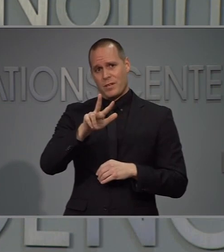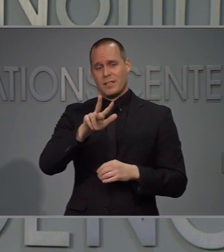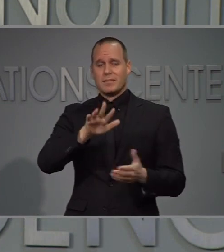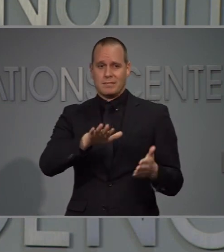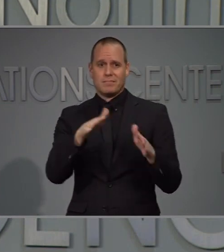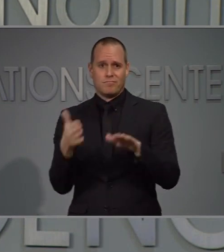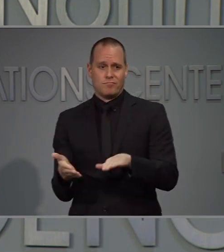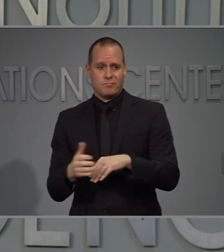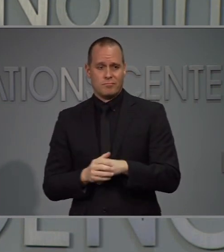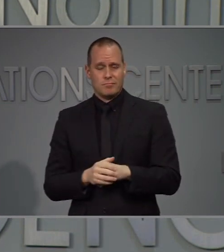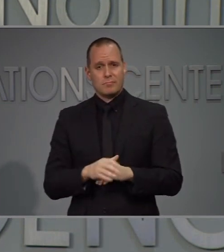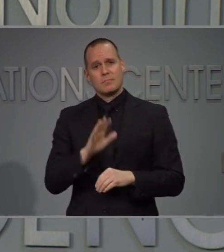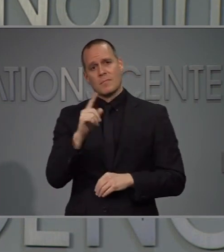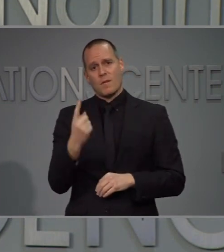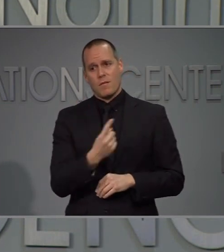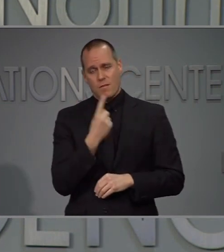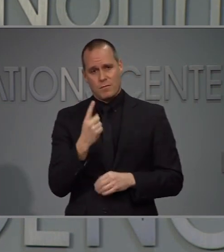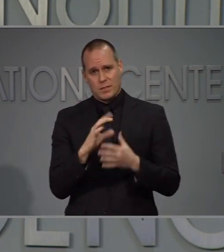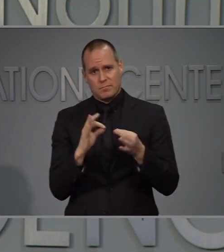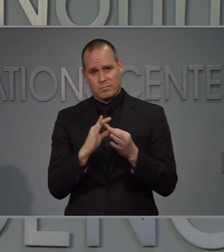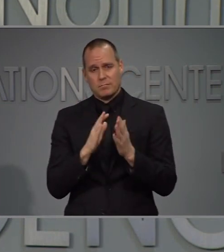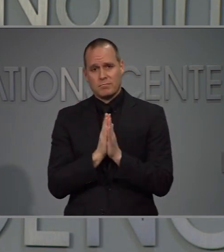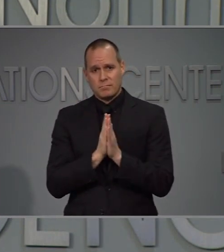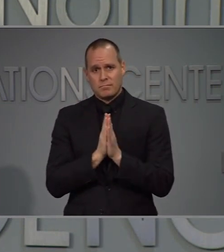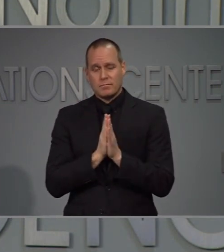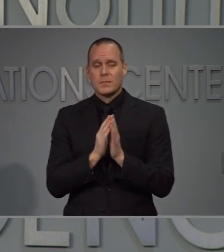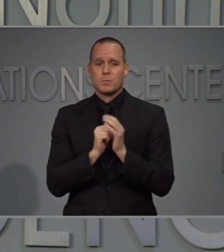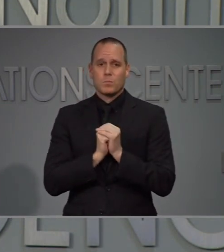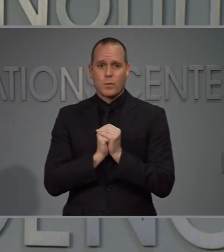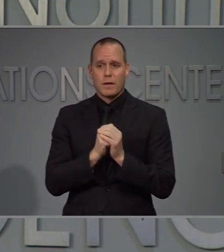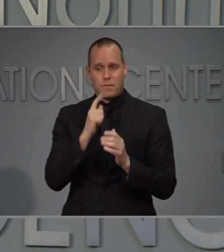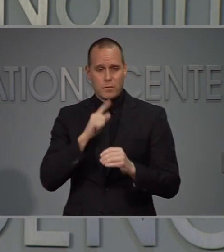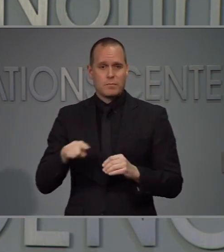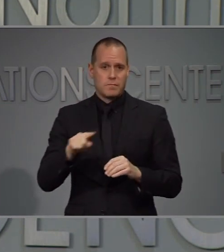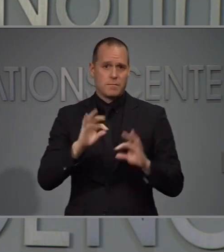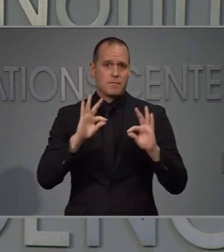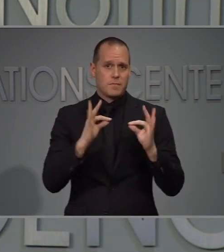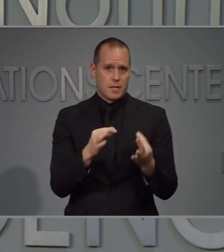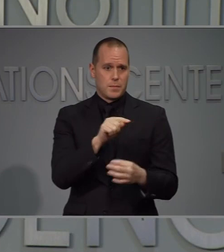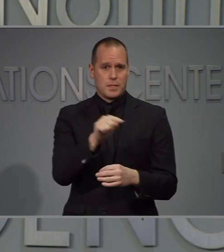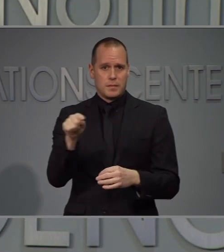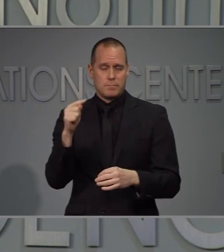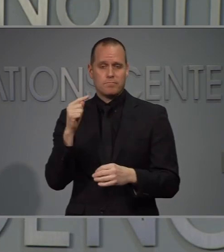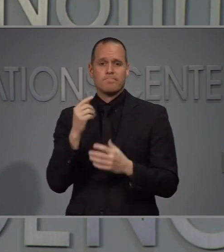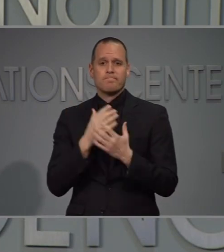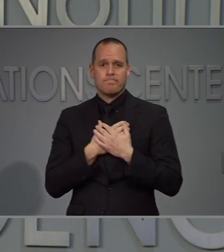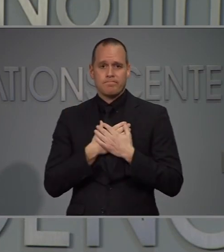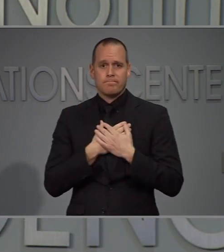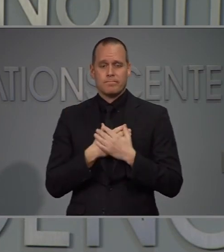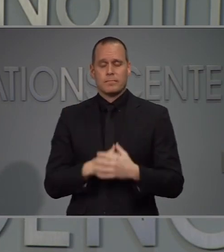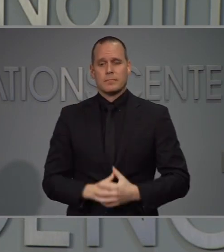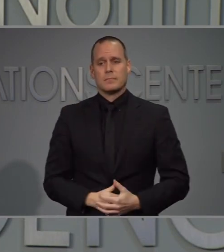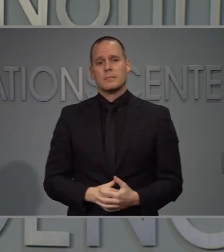doscientas cincuenta y tres como siempre nuestras oraciones están dirigidas a sus familiares.